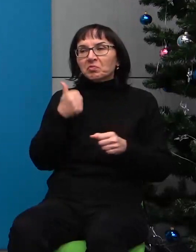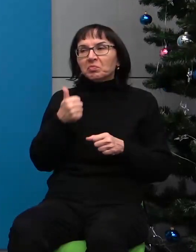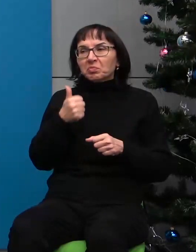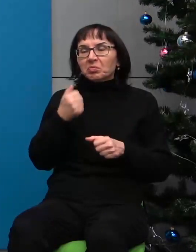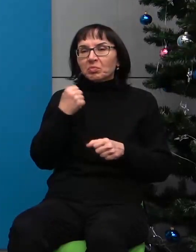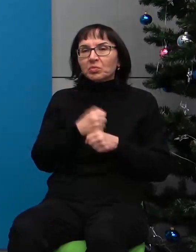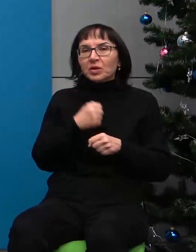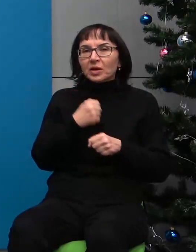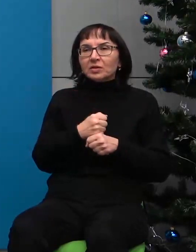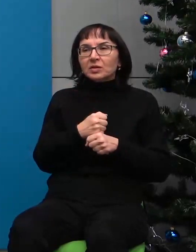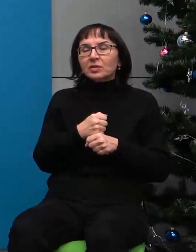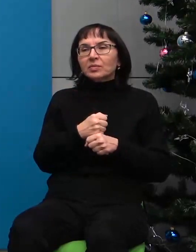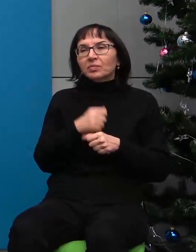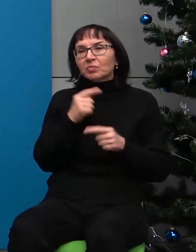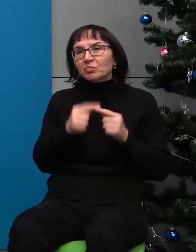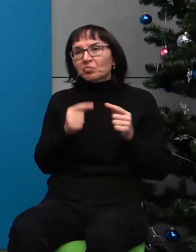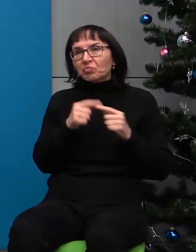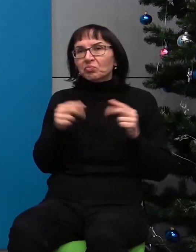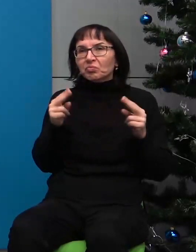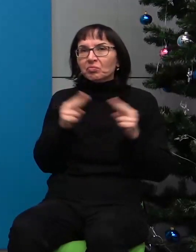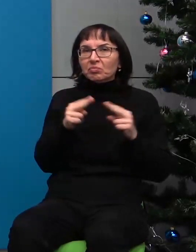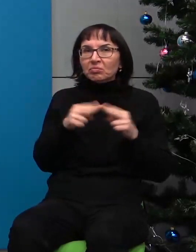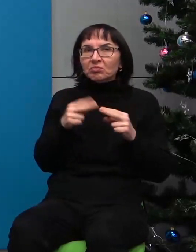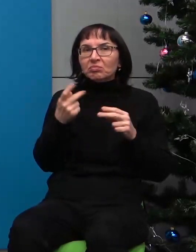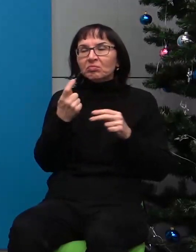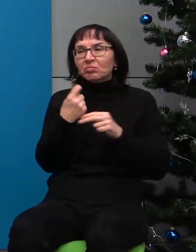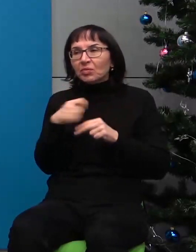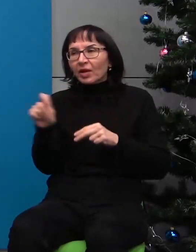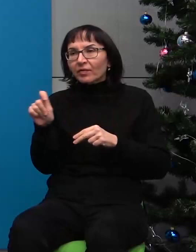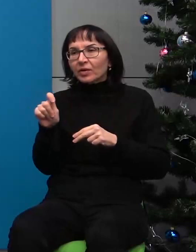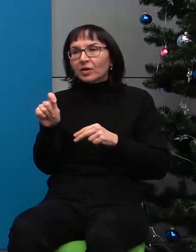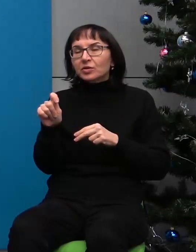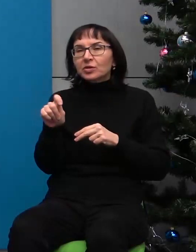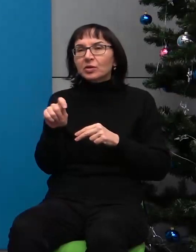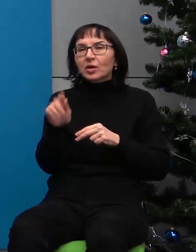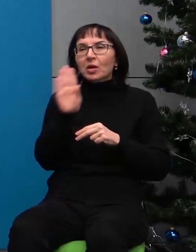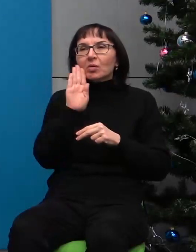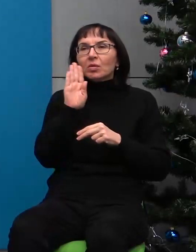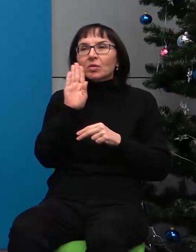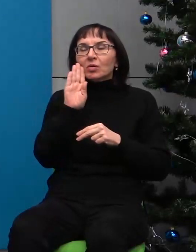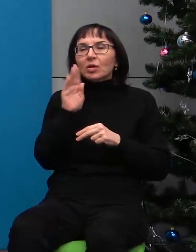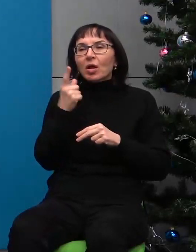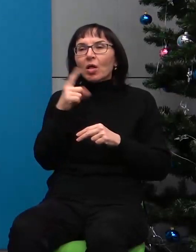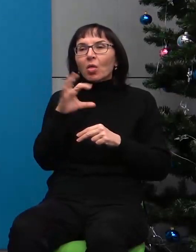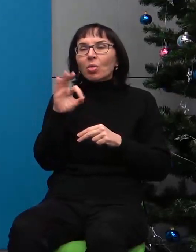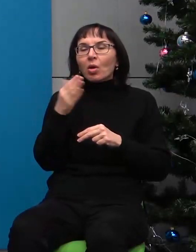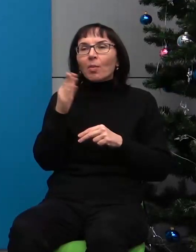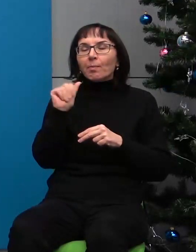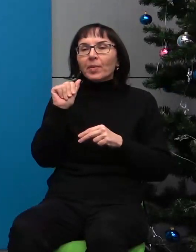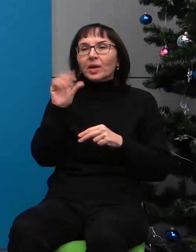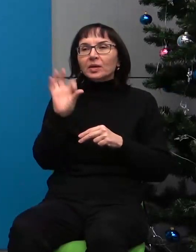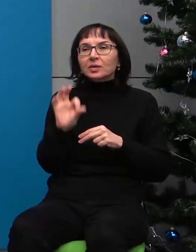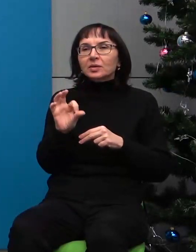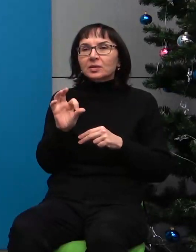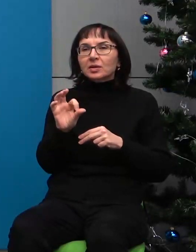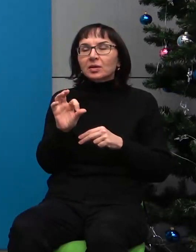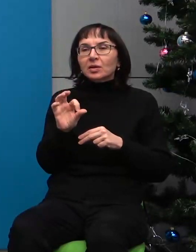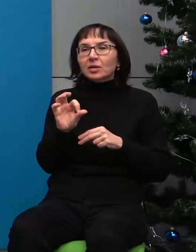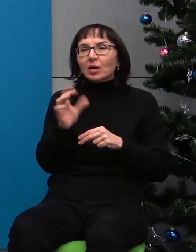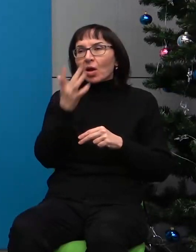Taka trochę na kontrakcie, na wyjeździe. Coś jak w Donbasie, albo w Ługajsku, niemiecka, przepraszam, rosyjska, myli mi się,